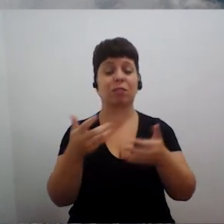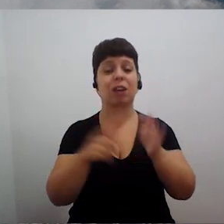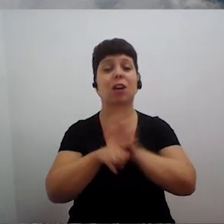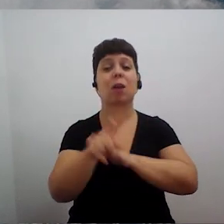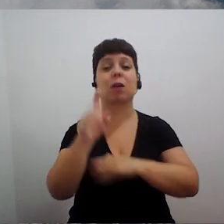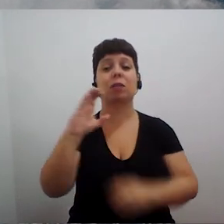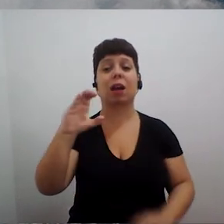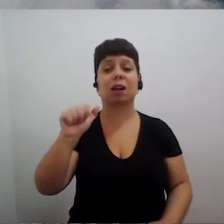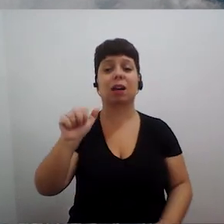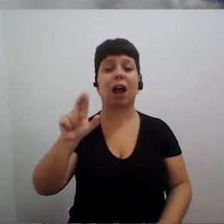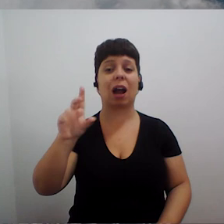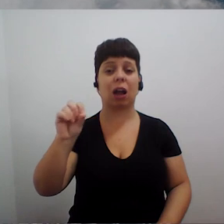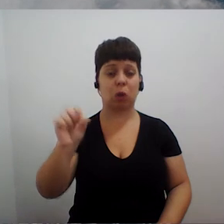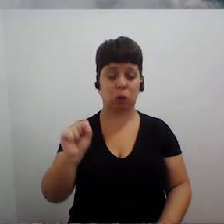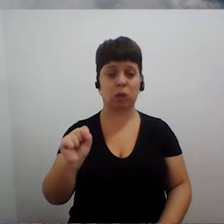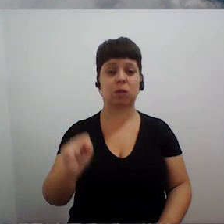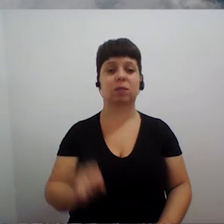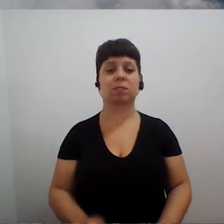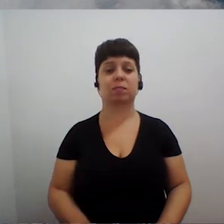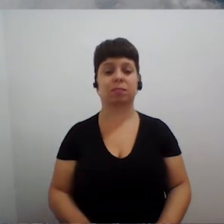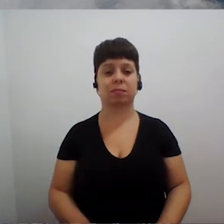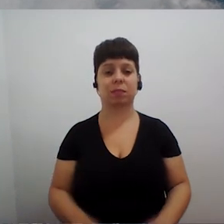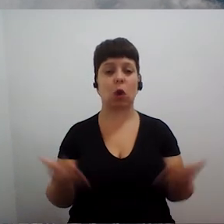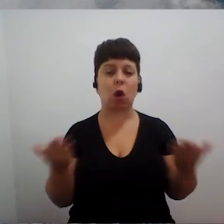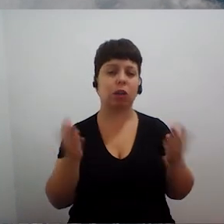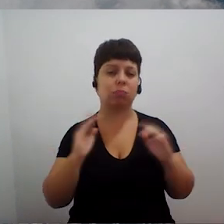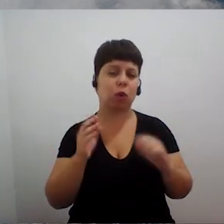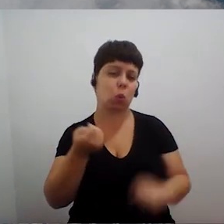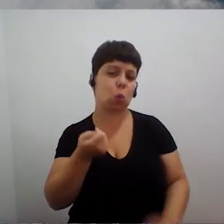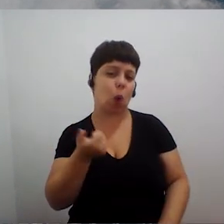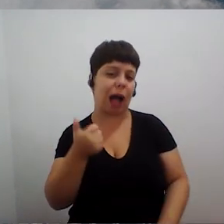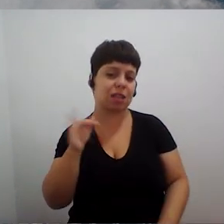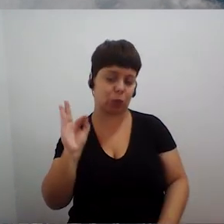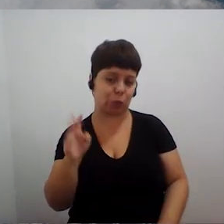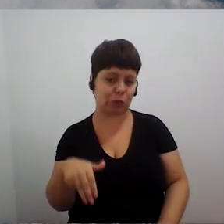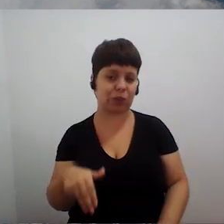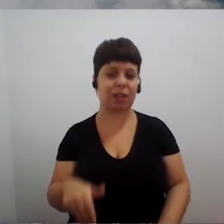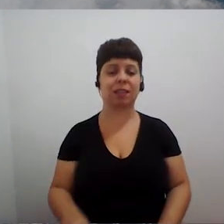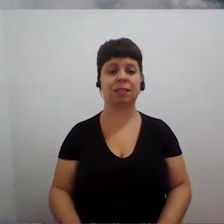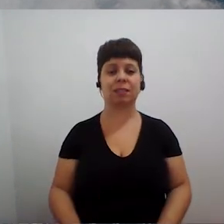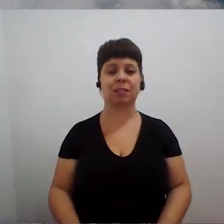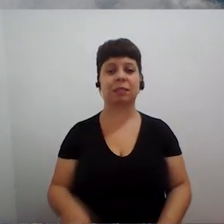que eu queria perguntar para o Carlos nesse momento já de fechamento que a gente tá considerando